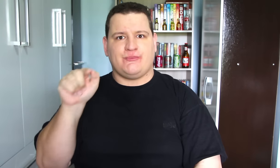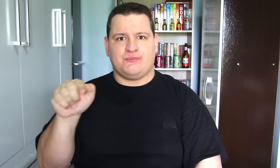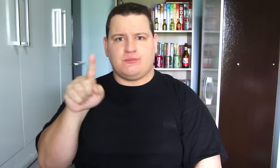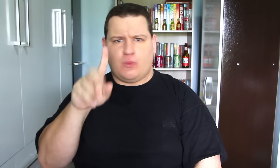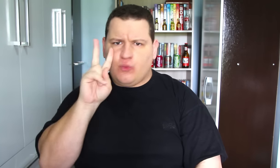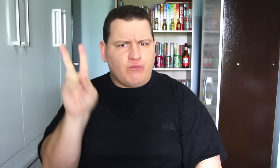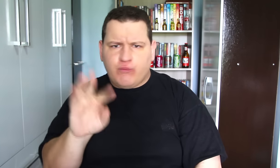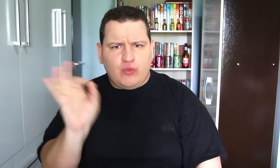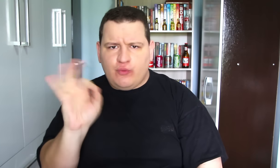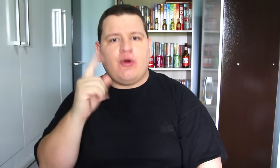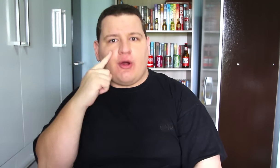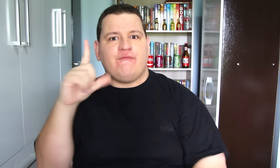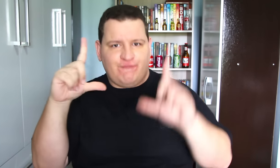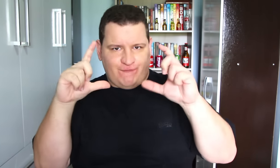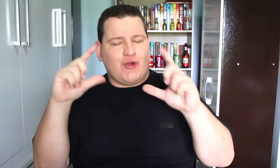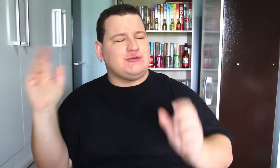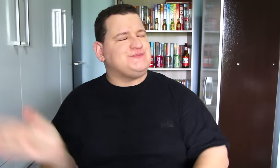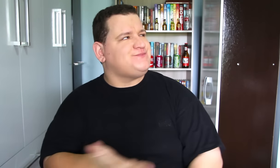Não viu esse filme? Veja a imagem.